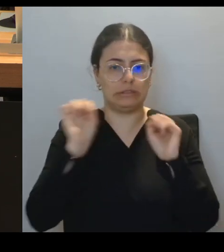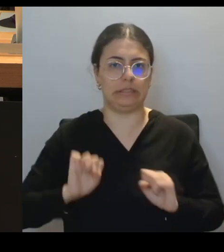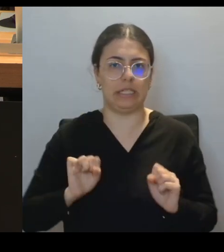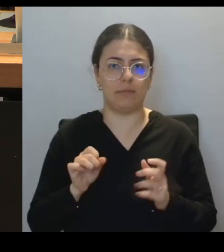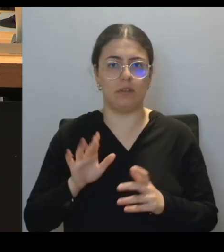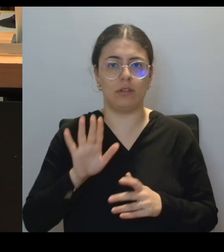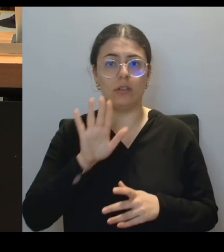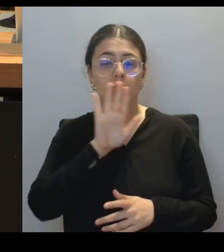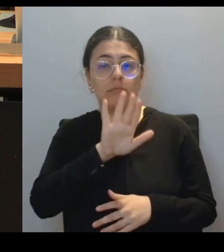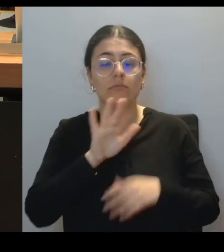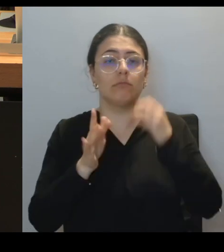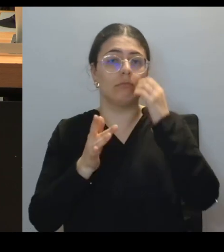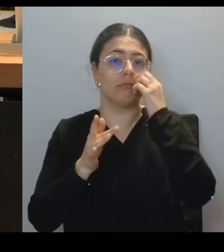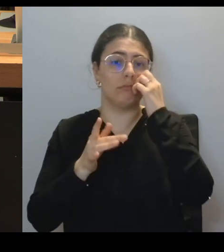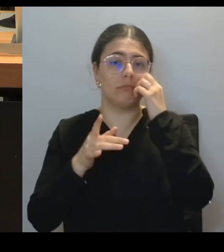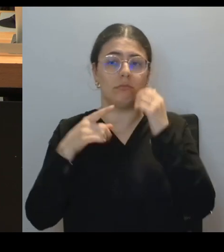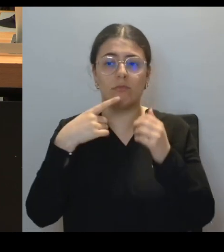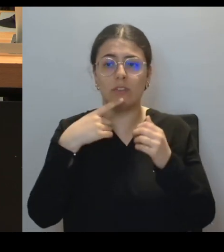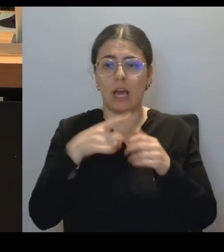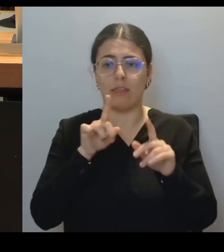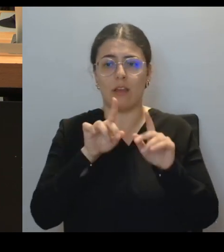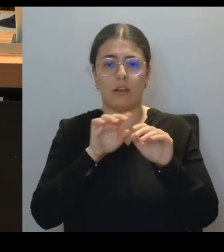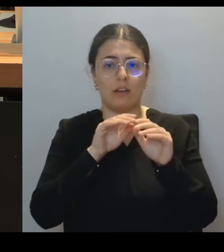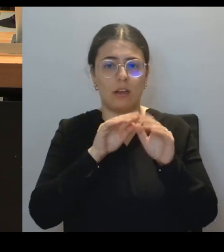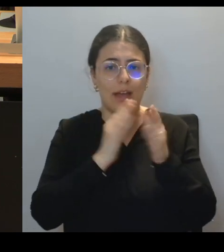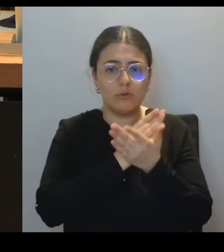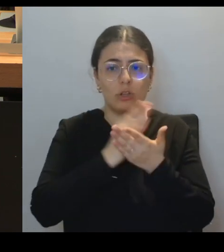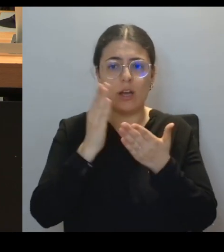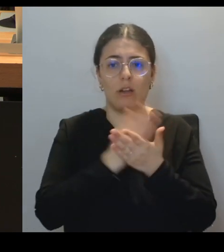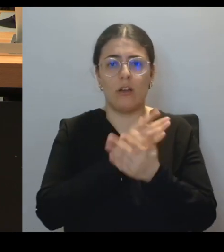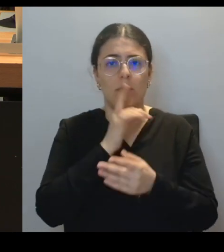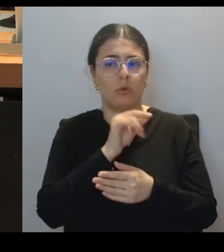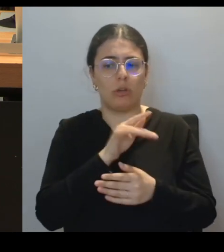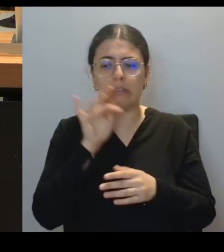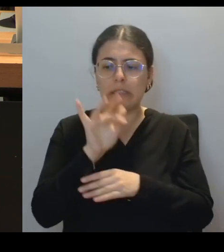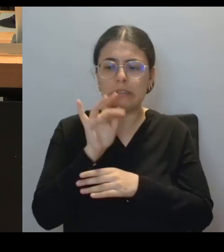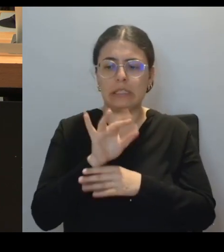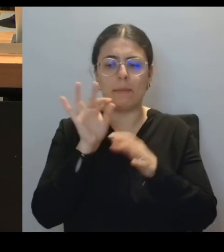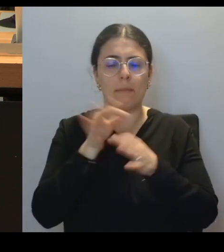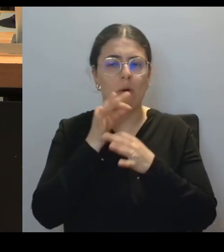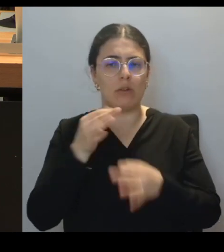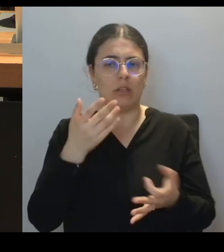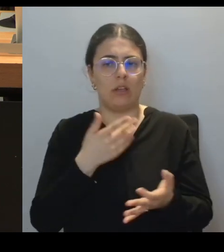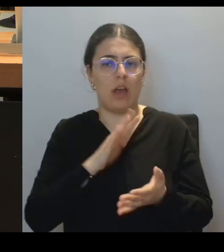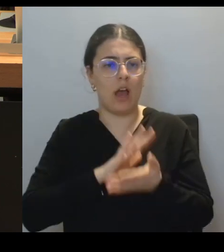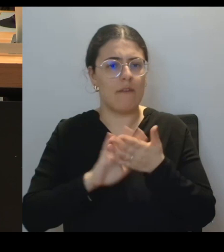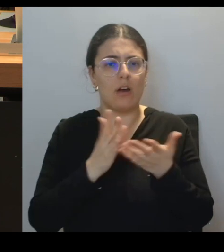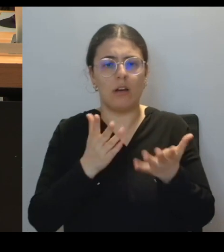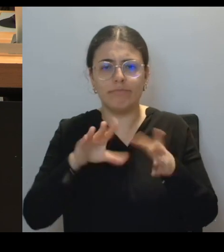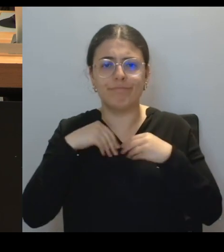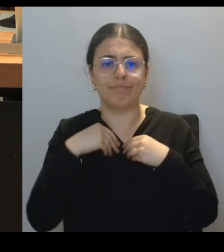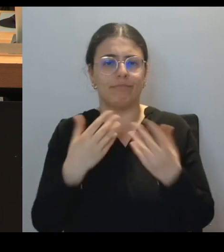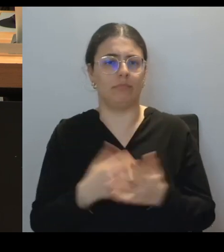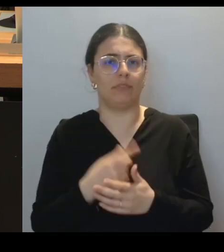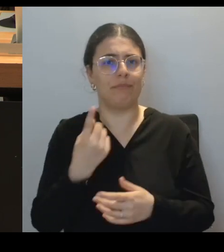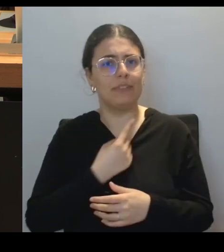kritisieren noch zu bemängeln, noch irgendwas. Wir sind in einem europäischen System und wir werden auf Grund unserer demografischen,